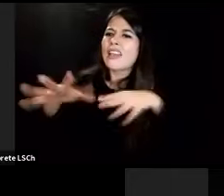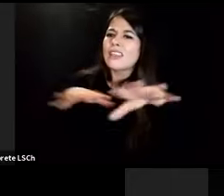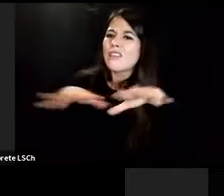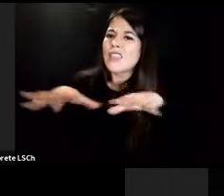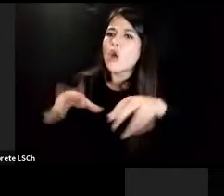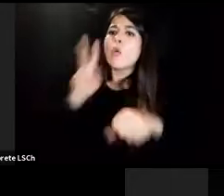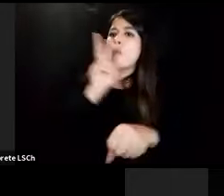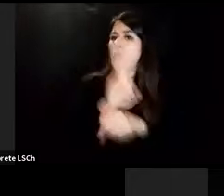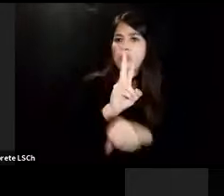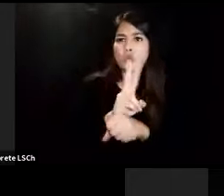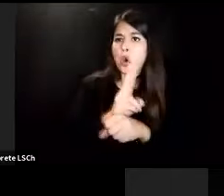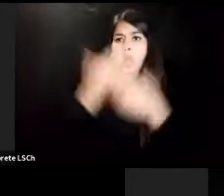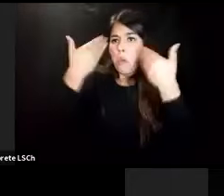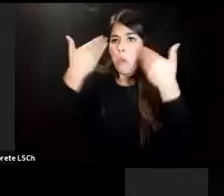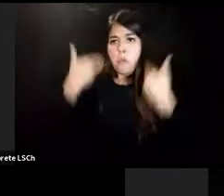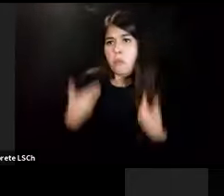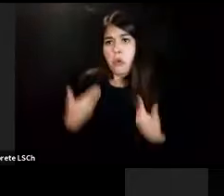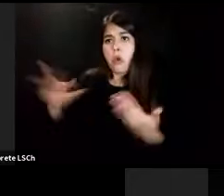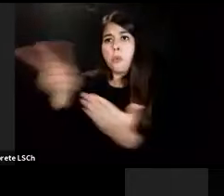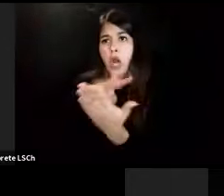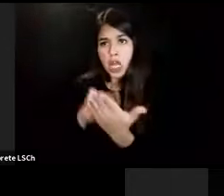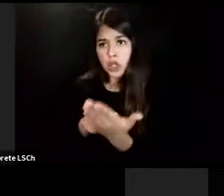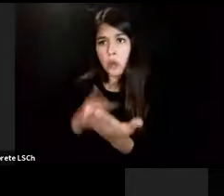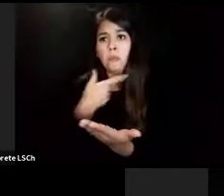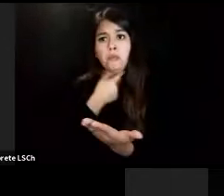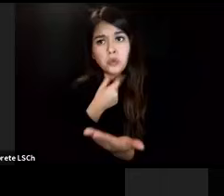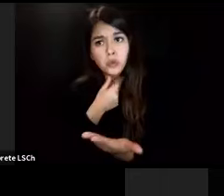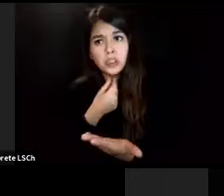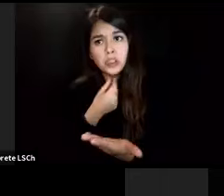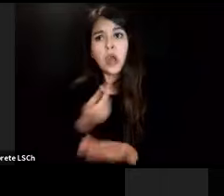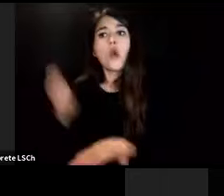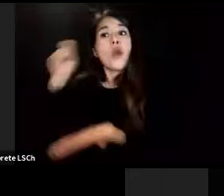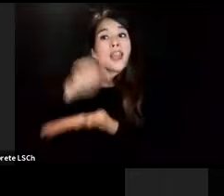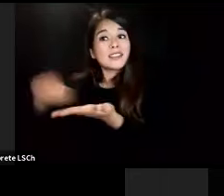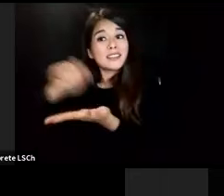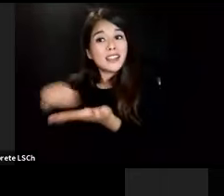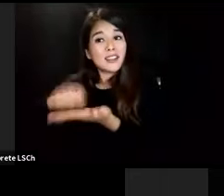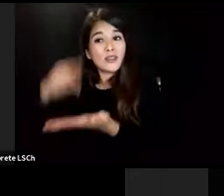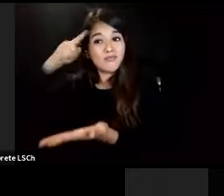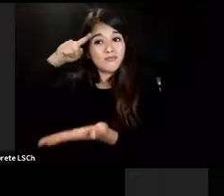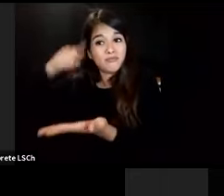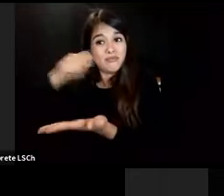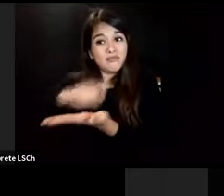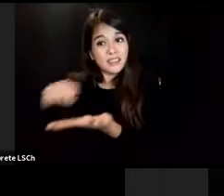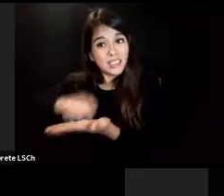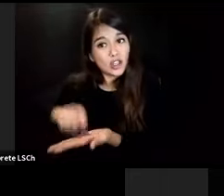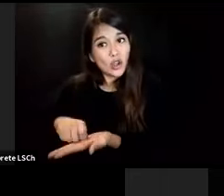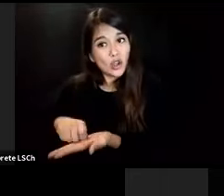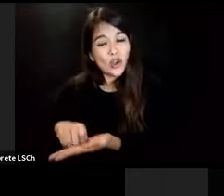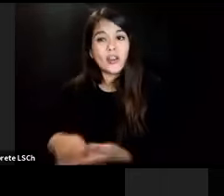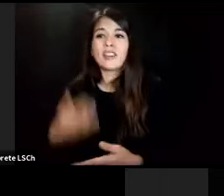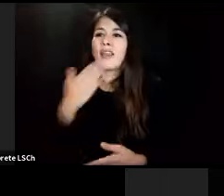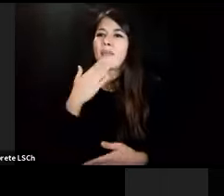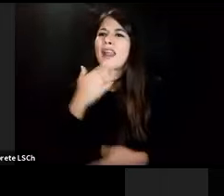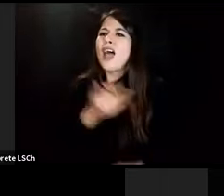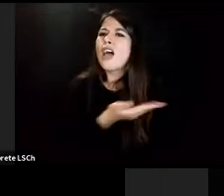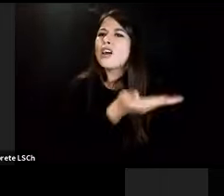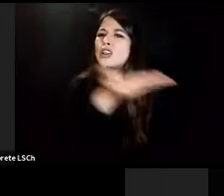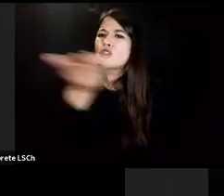escritores, también. A todos aquellos que se dedican a escribir les recomiendo mucho el podcast de Audiobuk -de